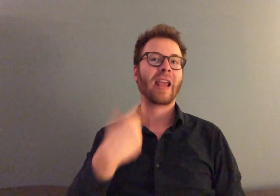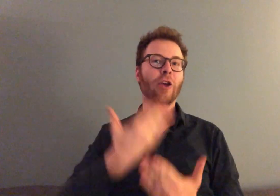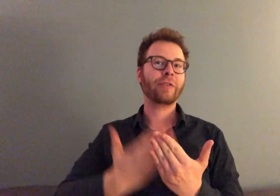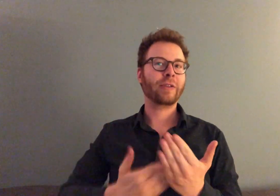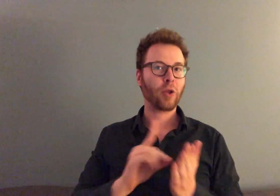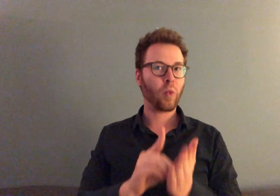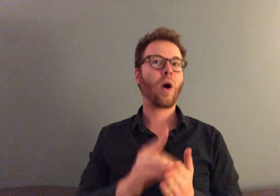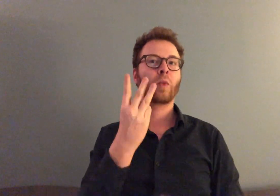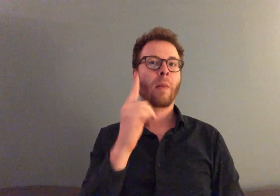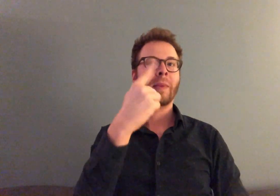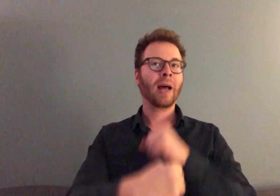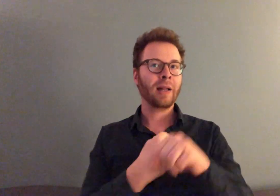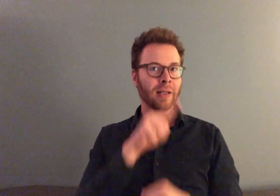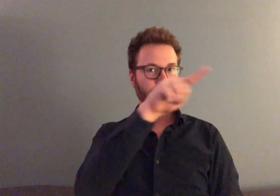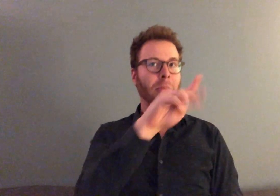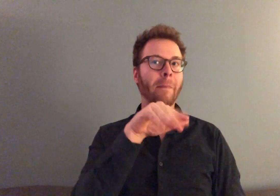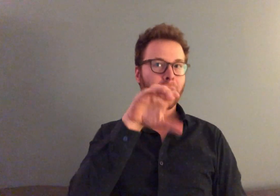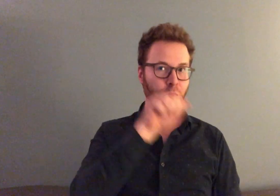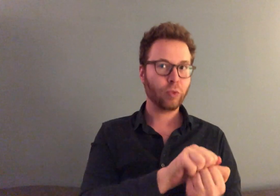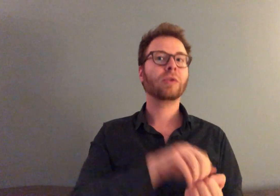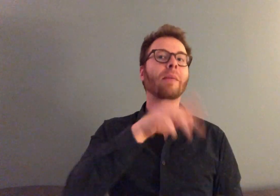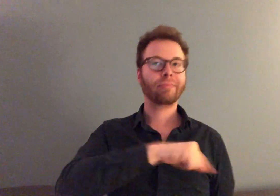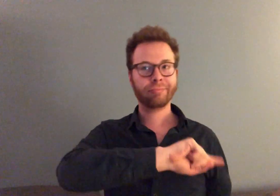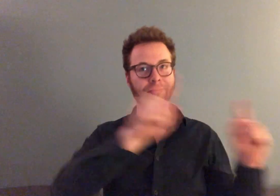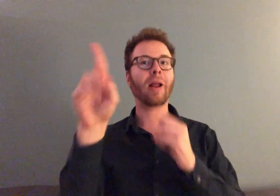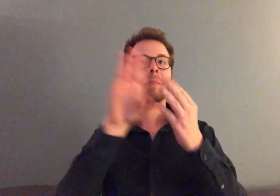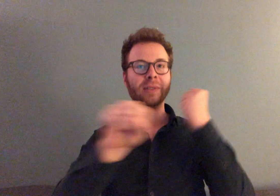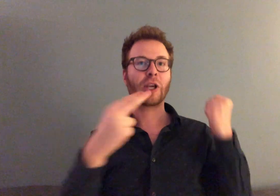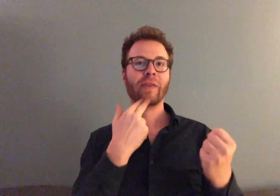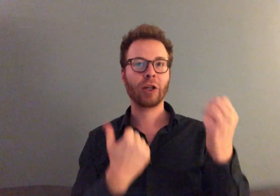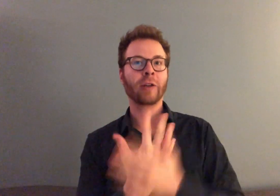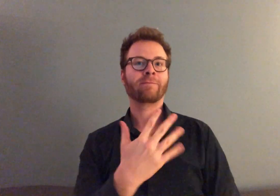J’ai étudié le droit : les trois premières années de bac à Mons ensuite le master à Louvain-la-Neuve.